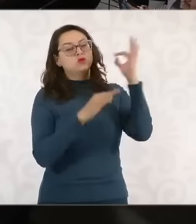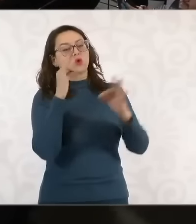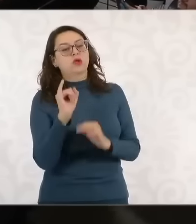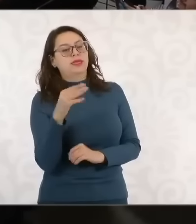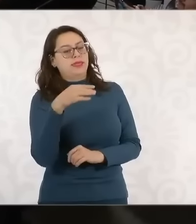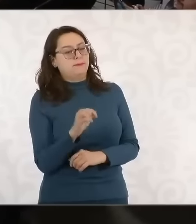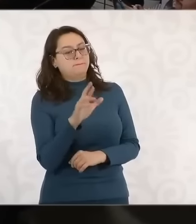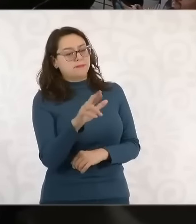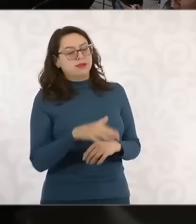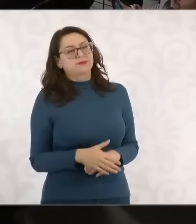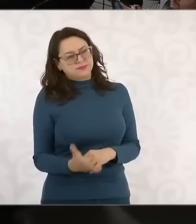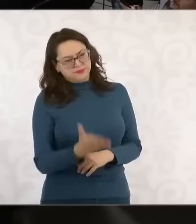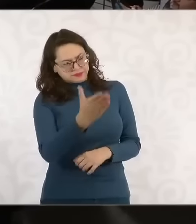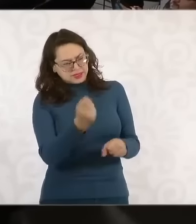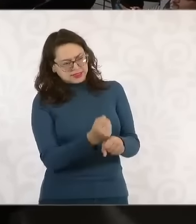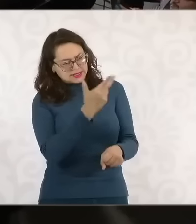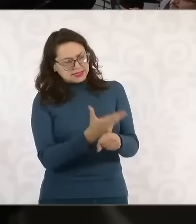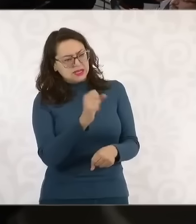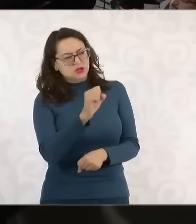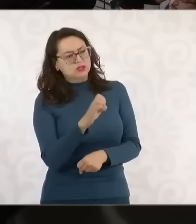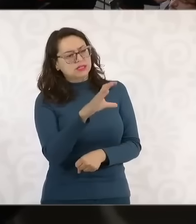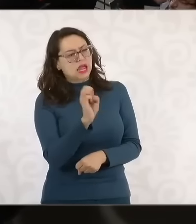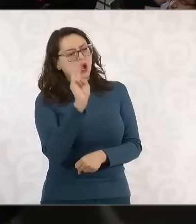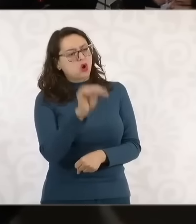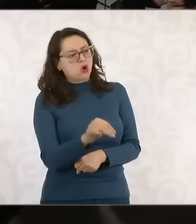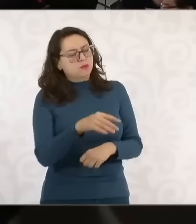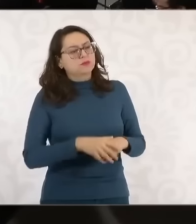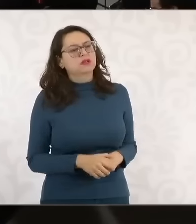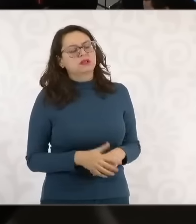Eh, para el secretario de Economía, eh, ¿cuánto suma ya la cartera de inversión